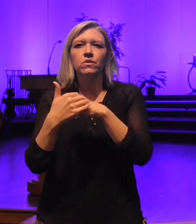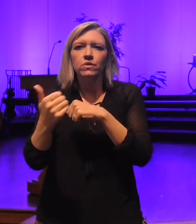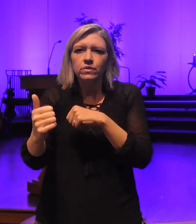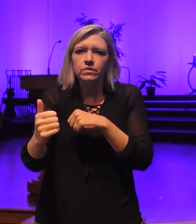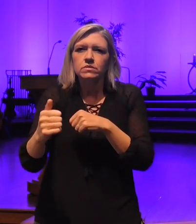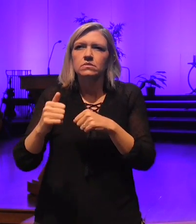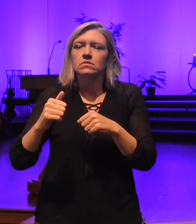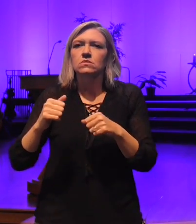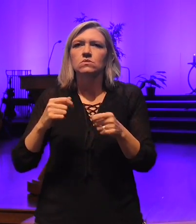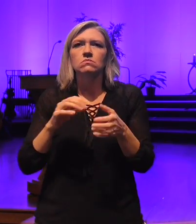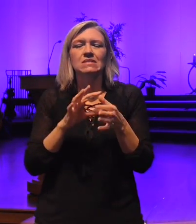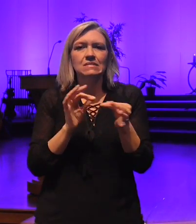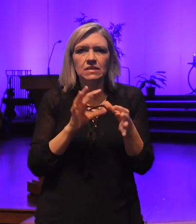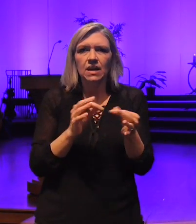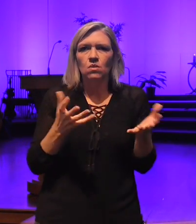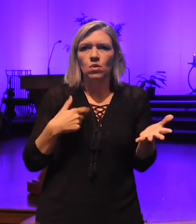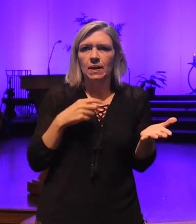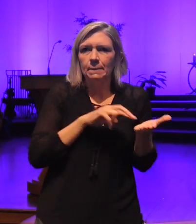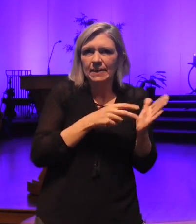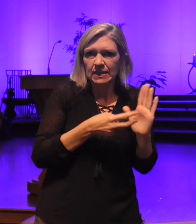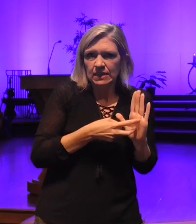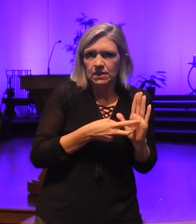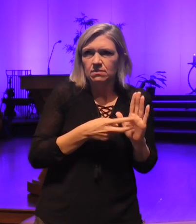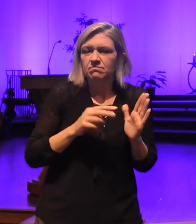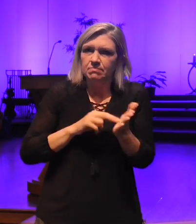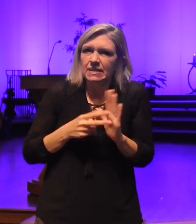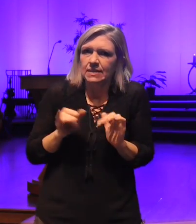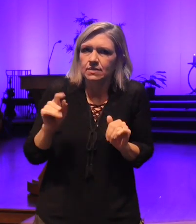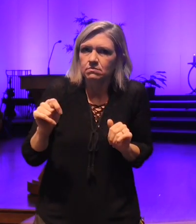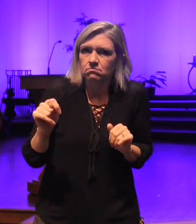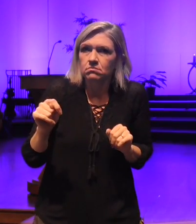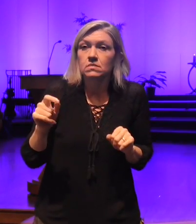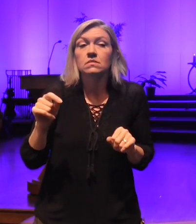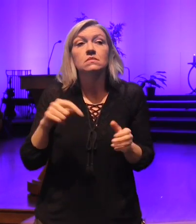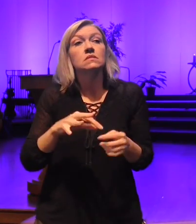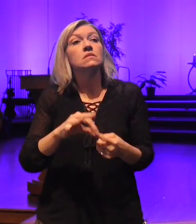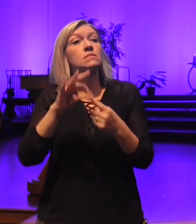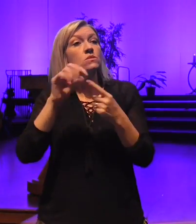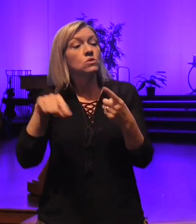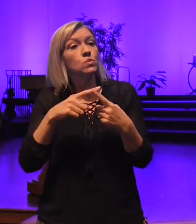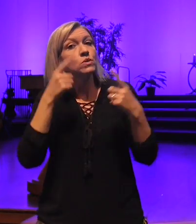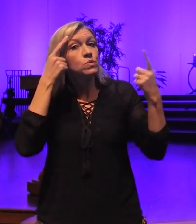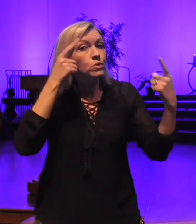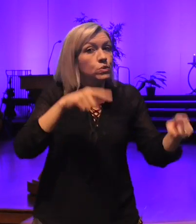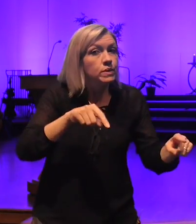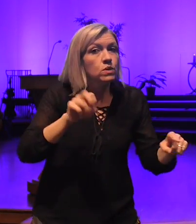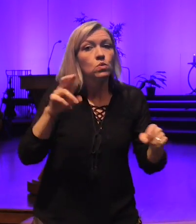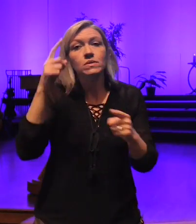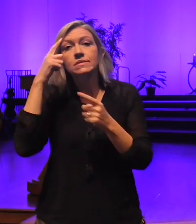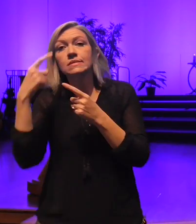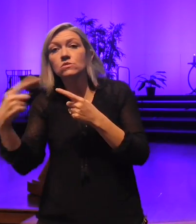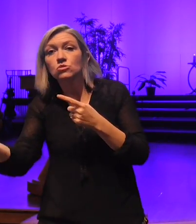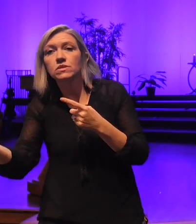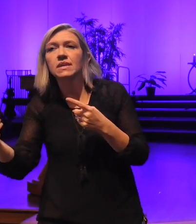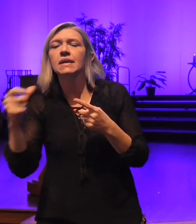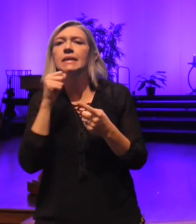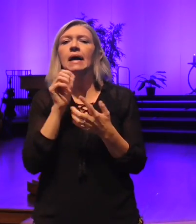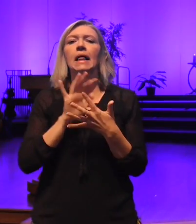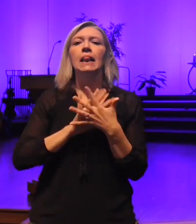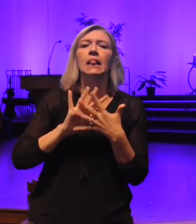y especialmente lo que decimos. cuando estamos de acuerdo o en desacuerdo no somos indecisos, así que